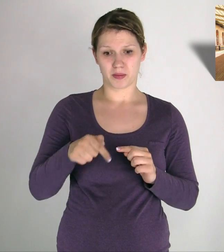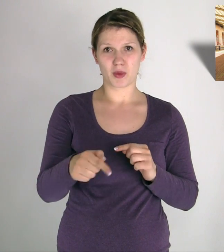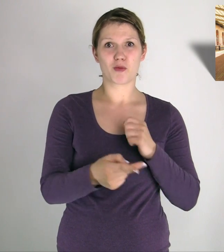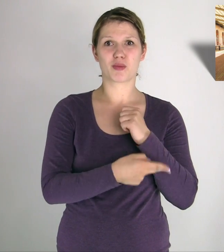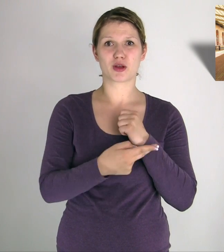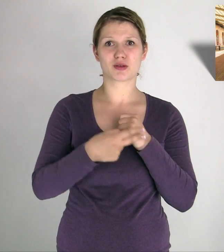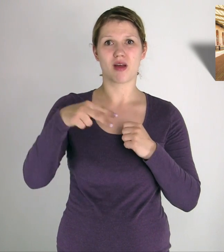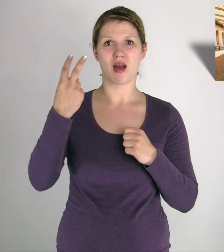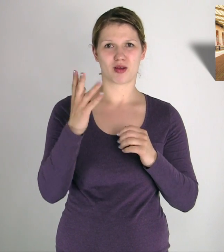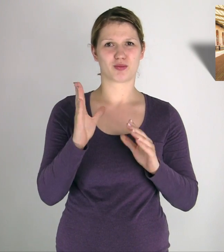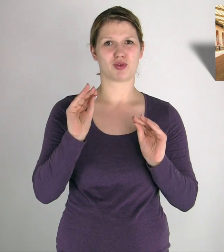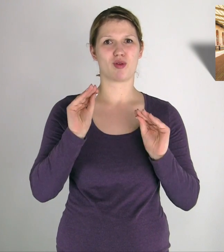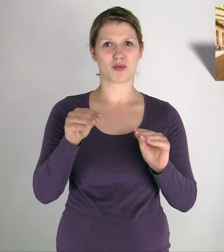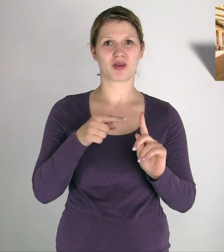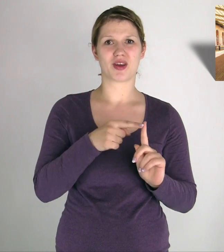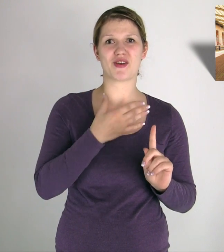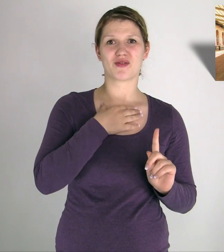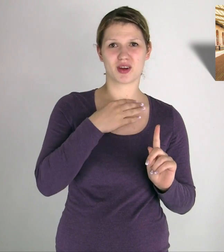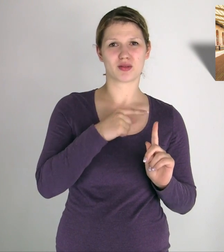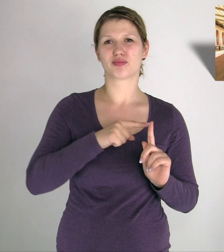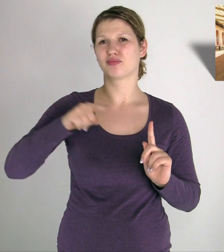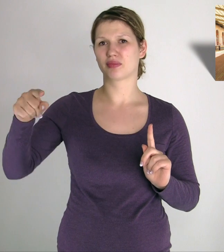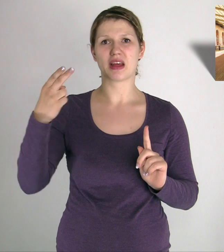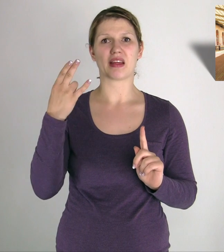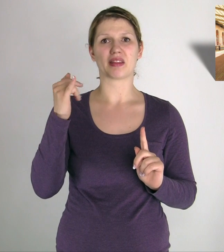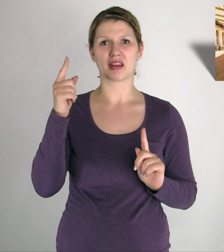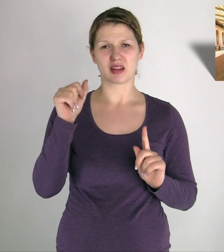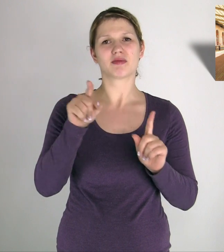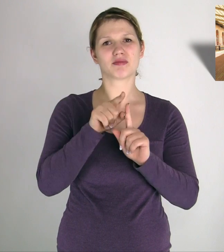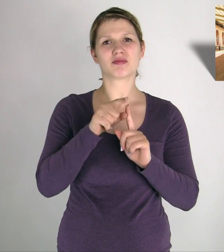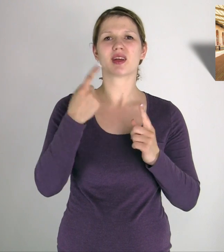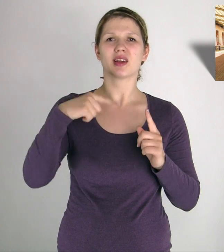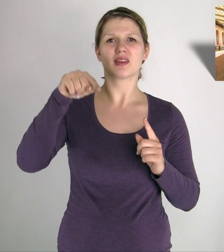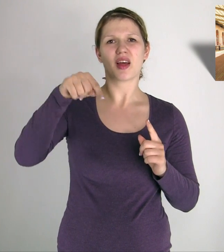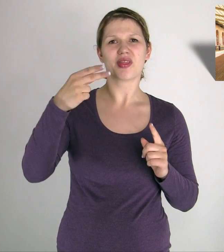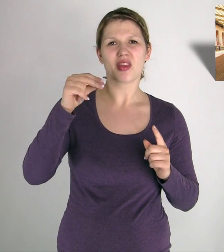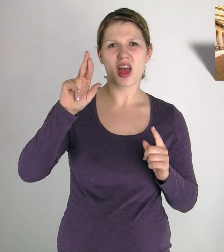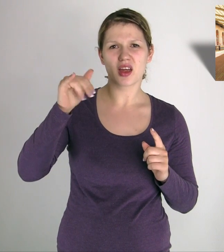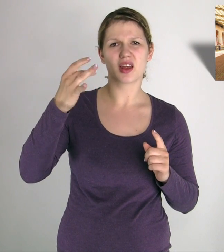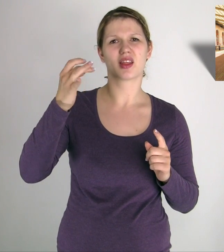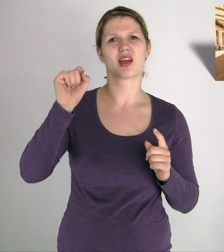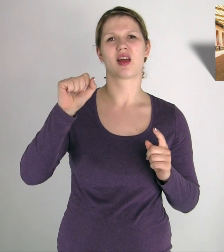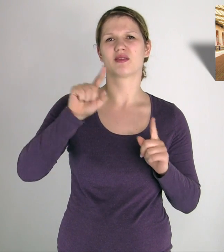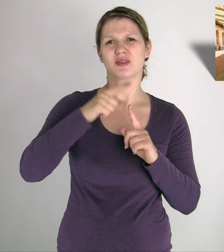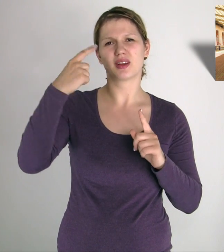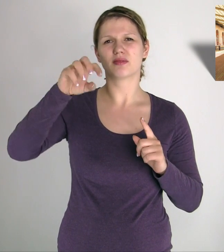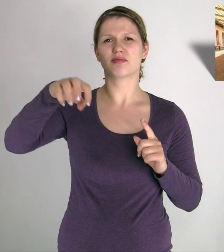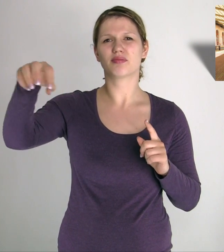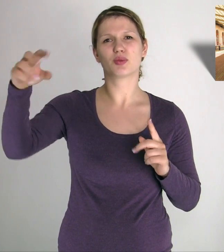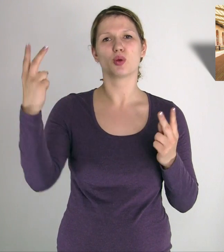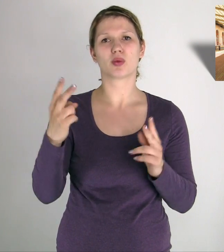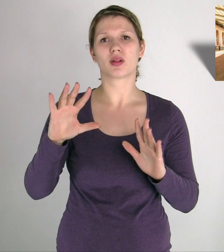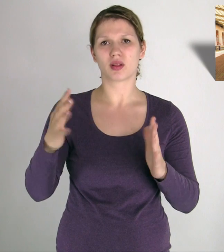Nuo birželio 2 d. kursuoja reisai nuo Vilniaus iki Nidos, vykstantys per Neringą ir kitus miestus.